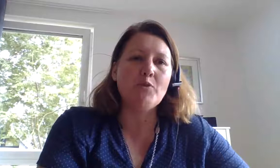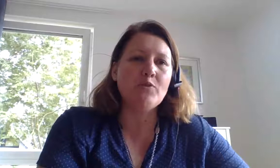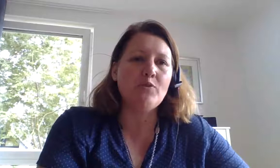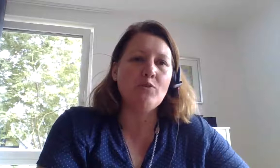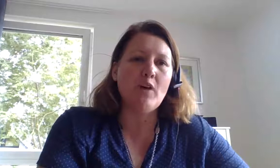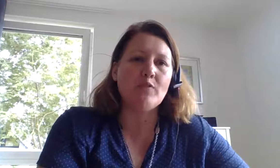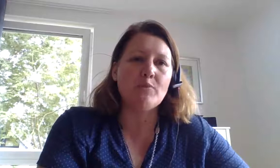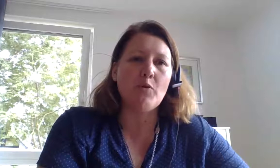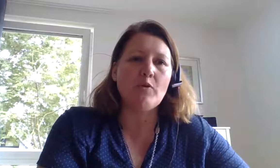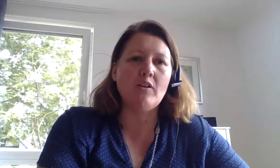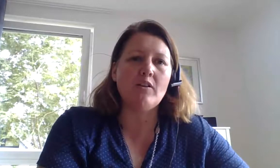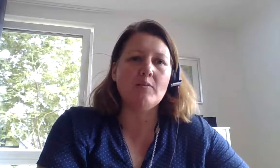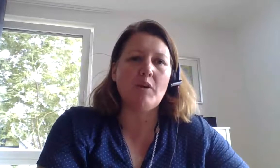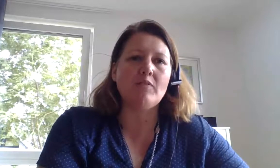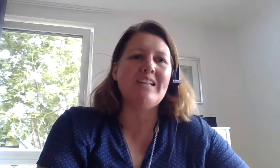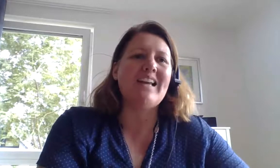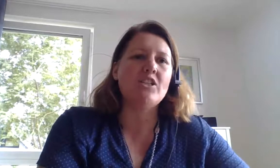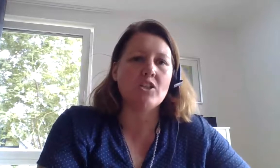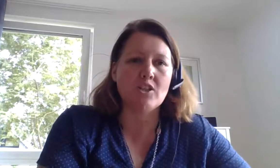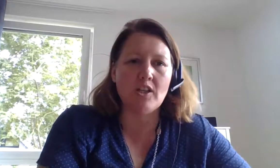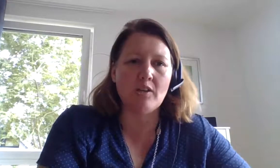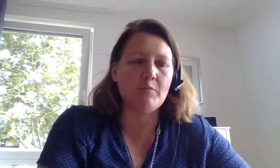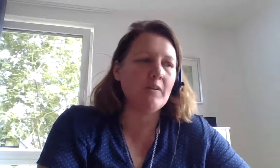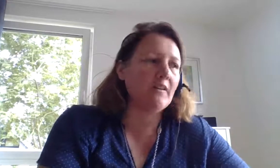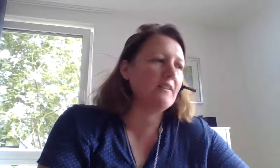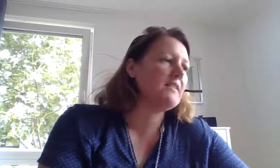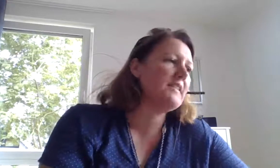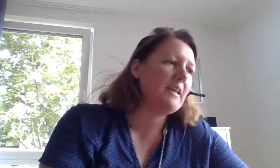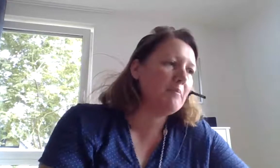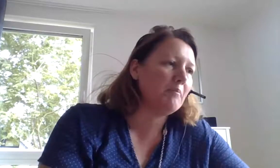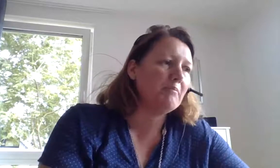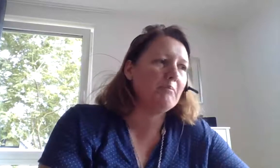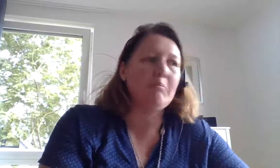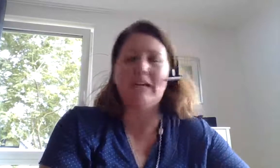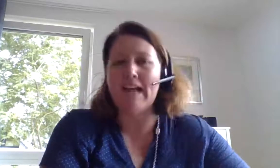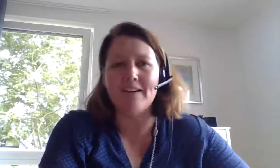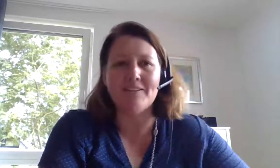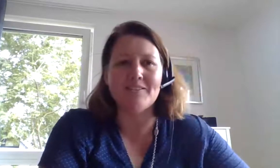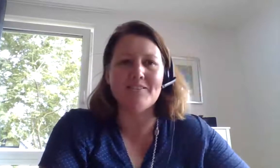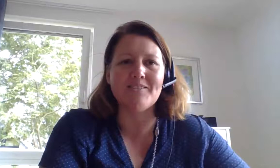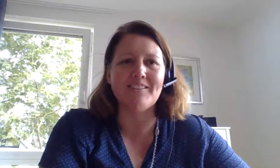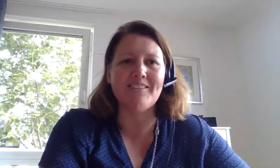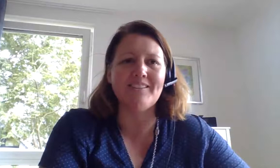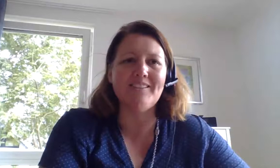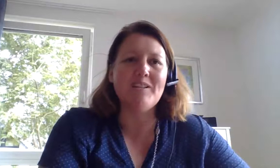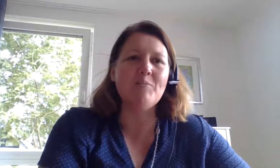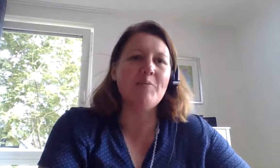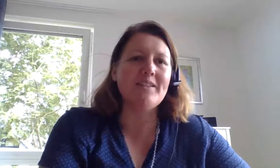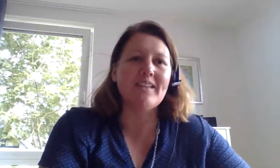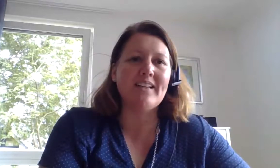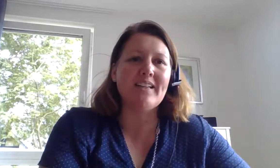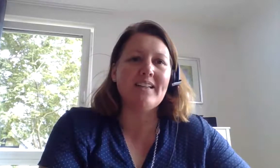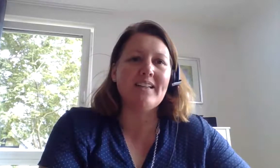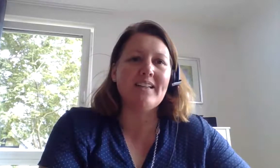حيث تحدث كلاكما عن أهمية العلاقة بين جميع أفراد هذا الفريق